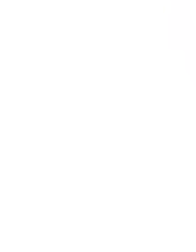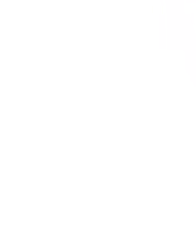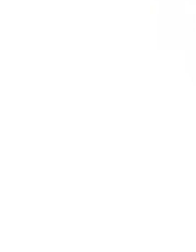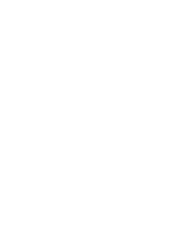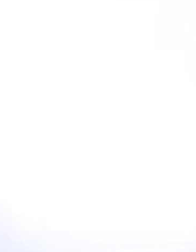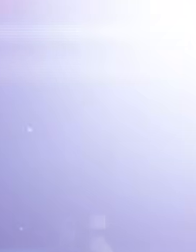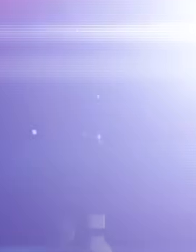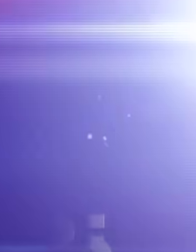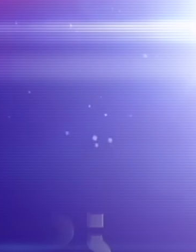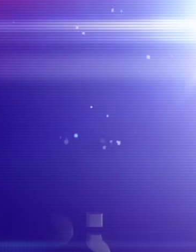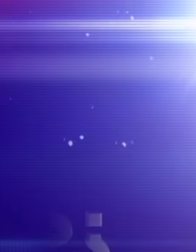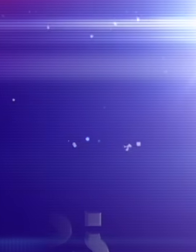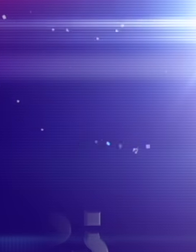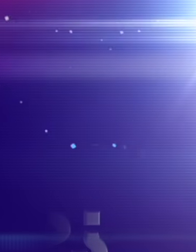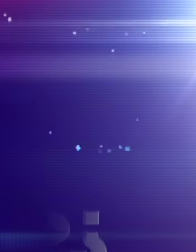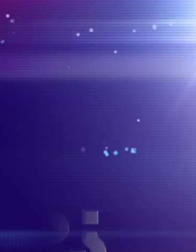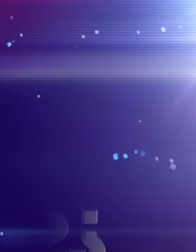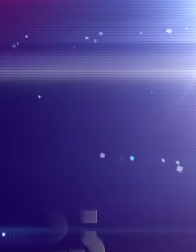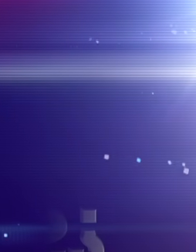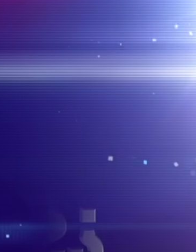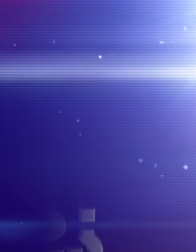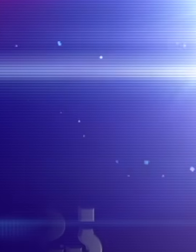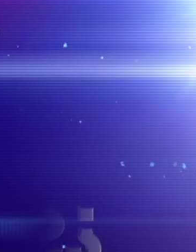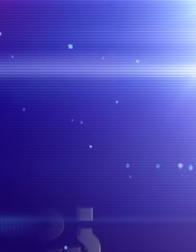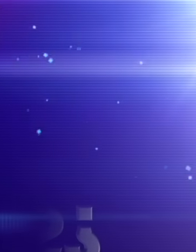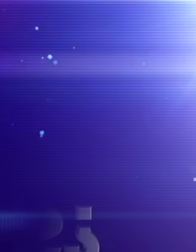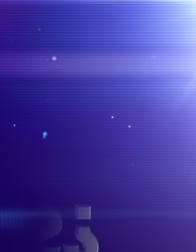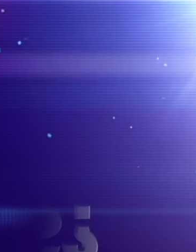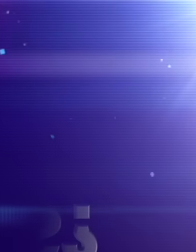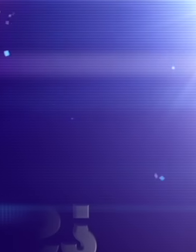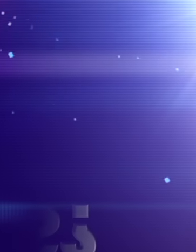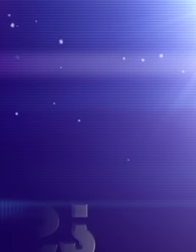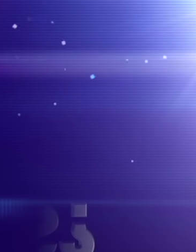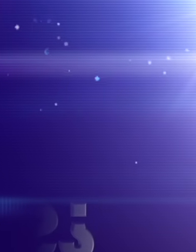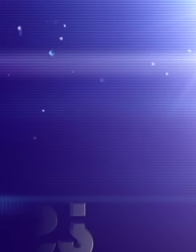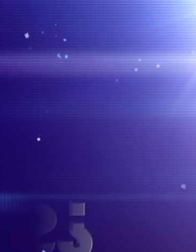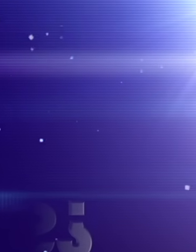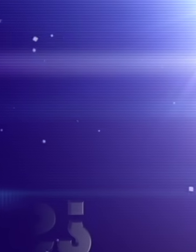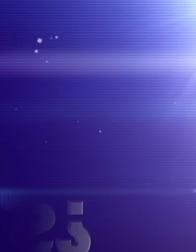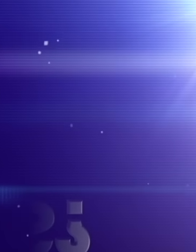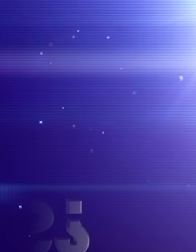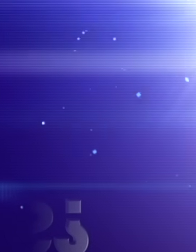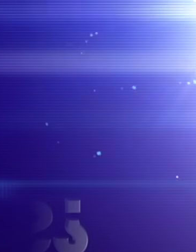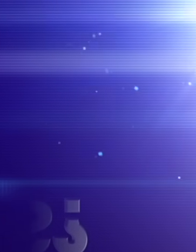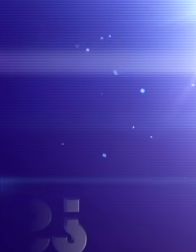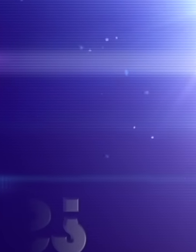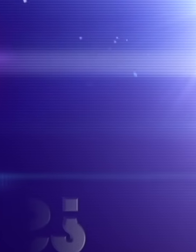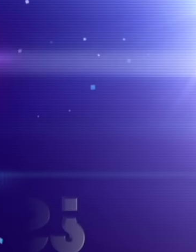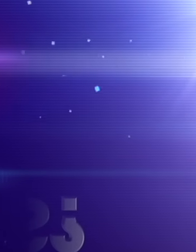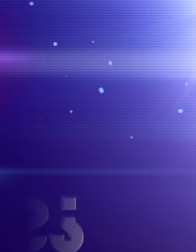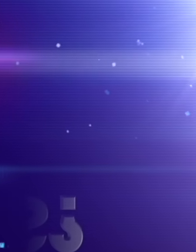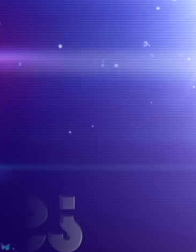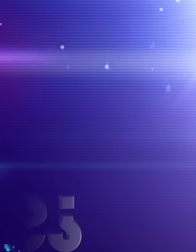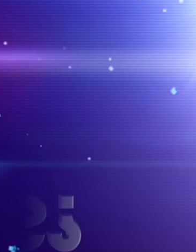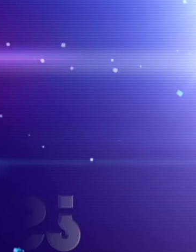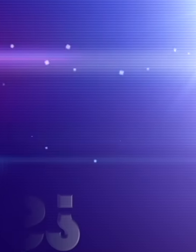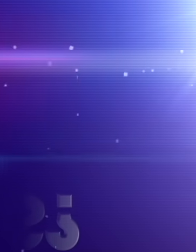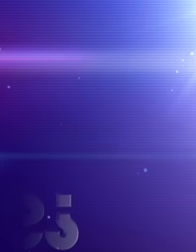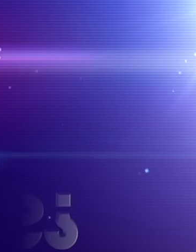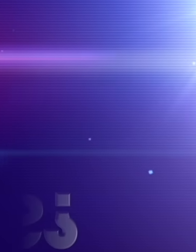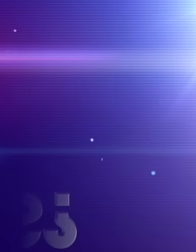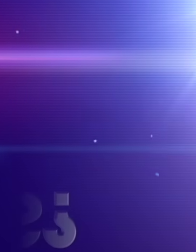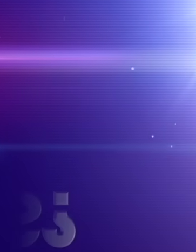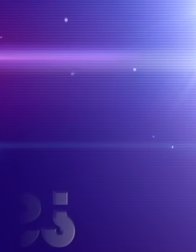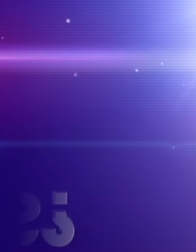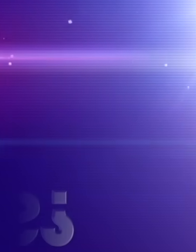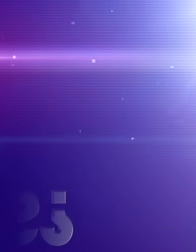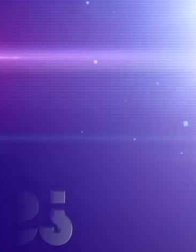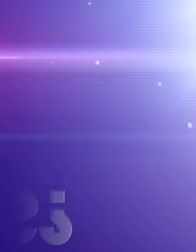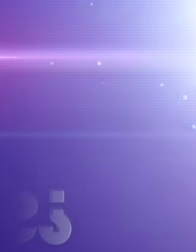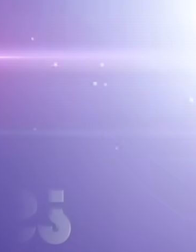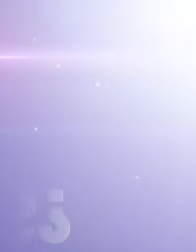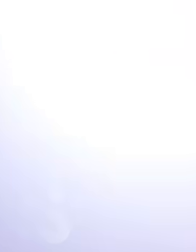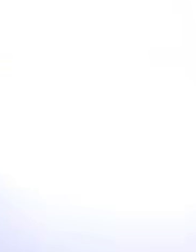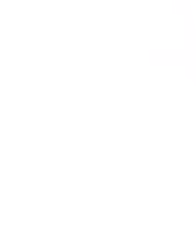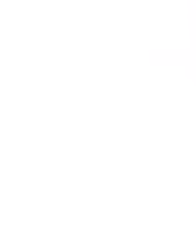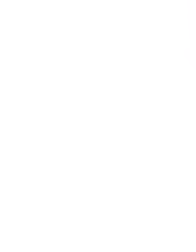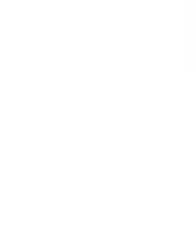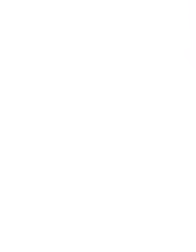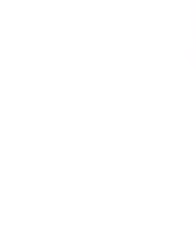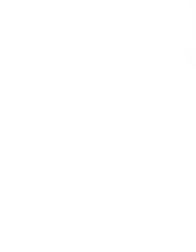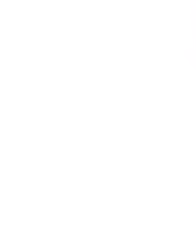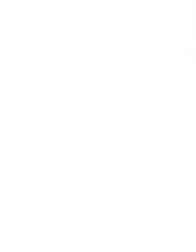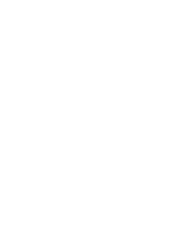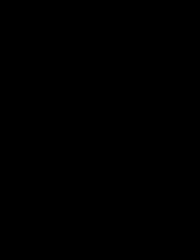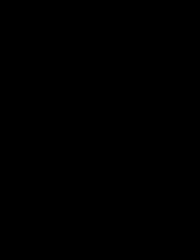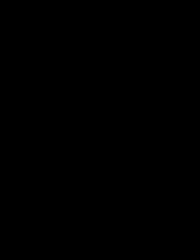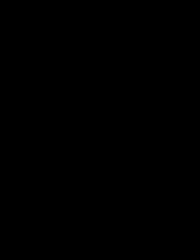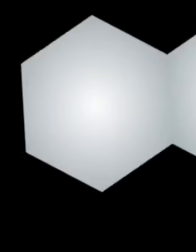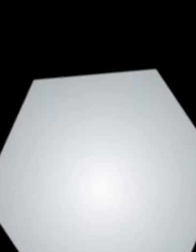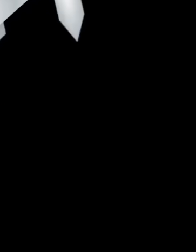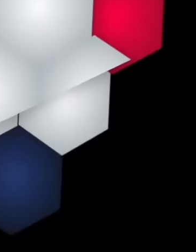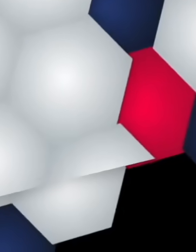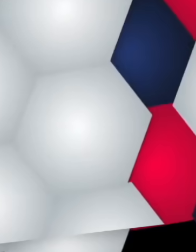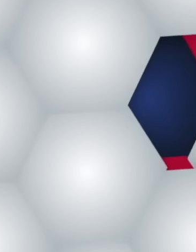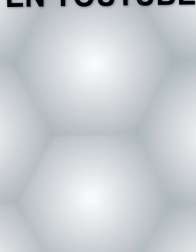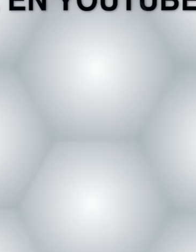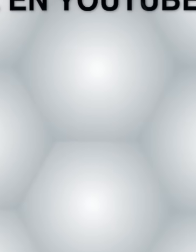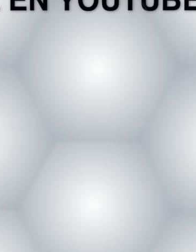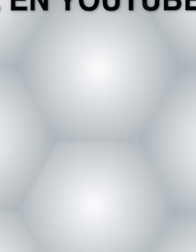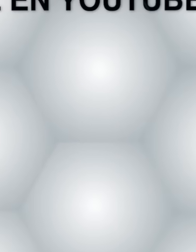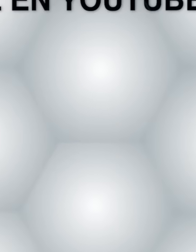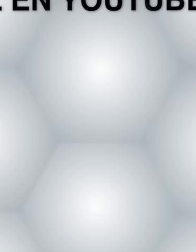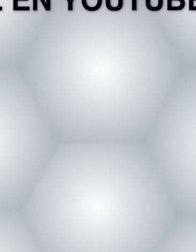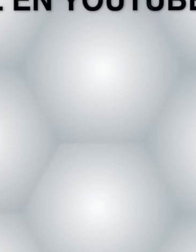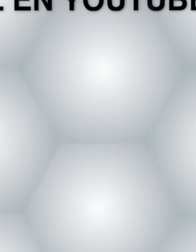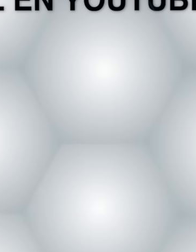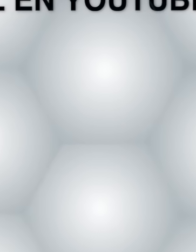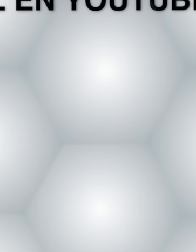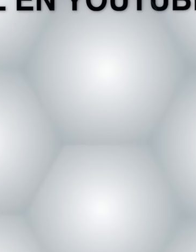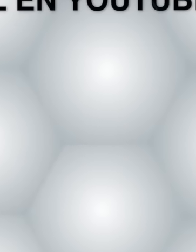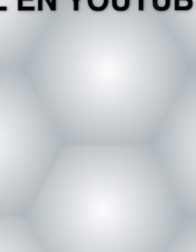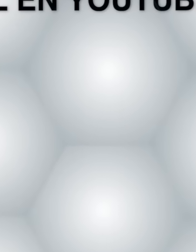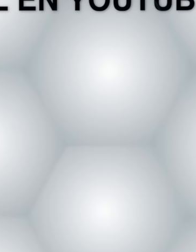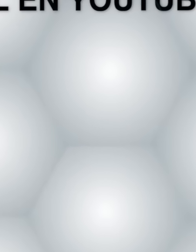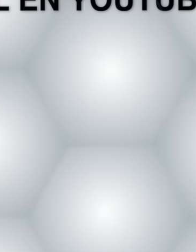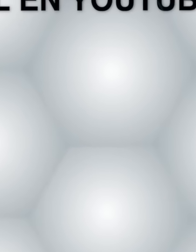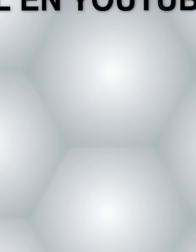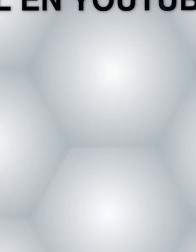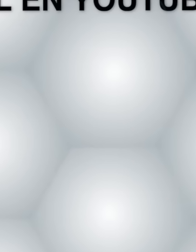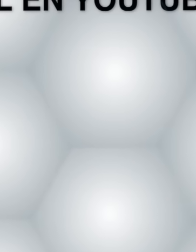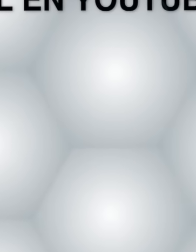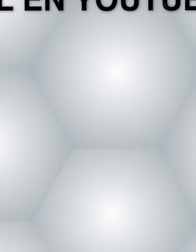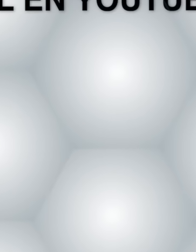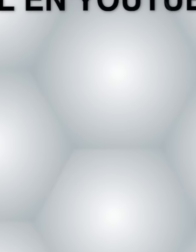Yeah.